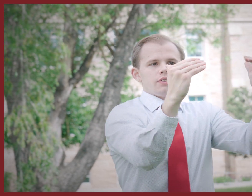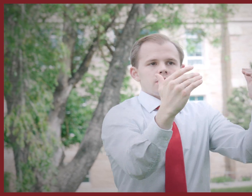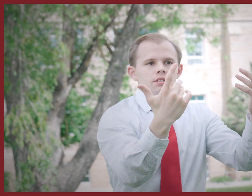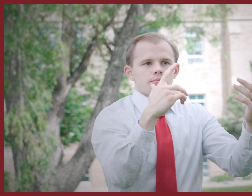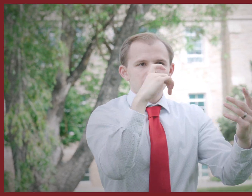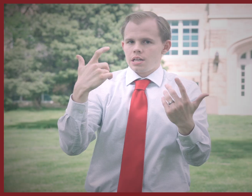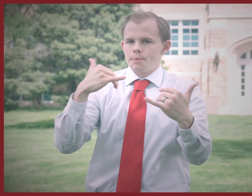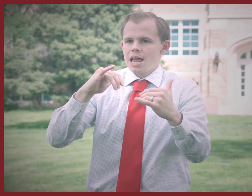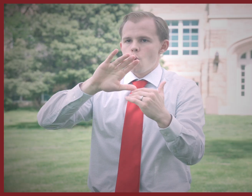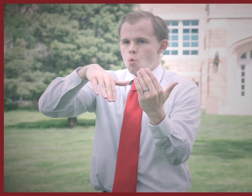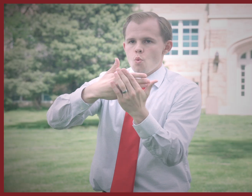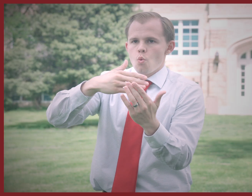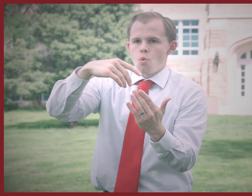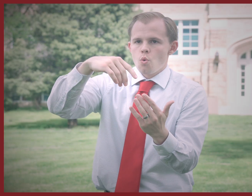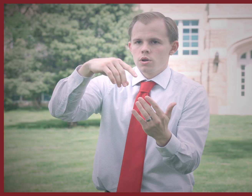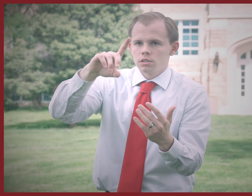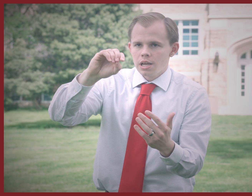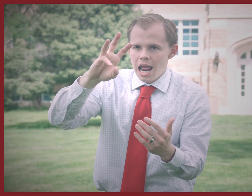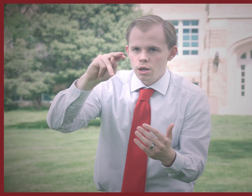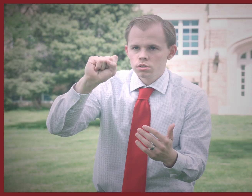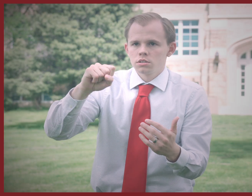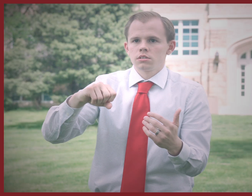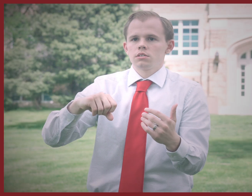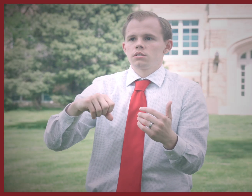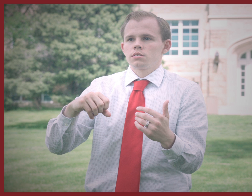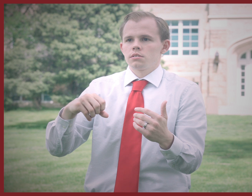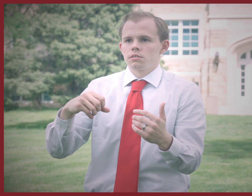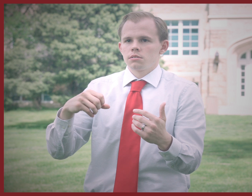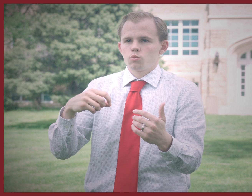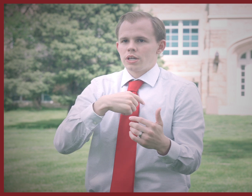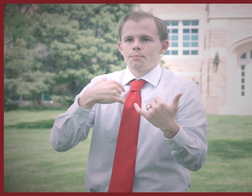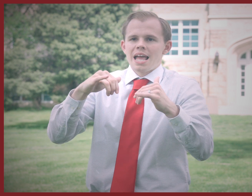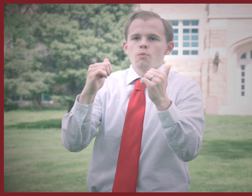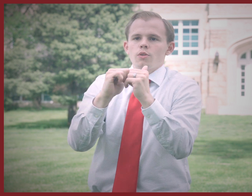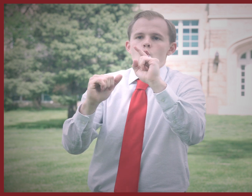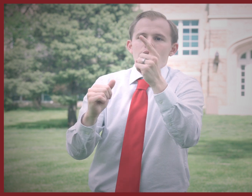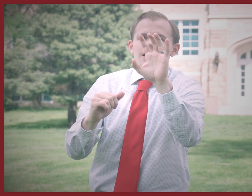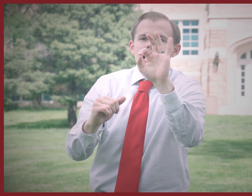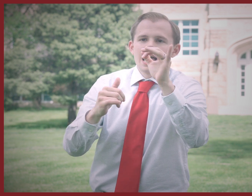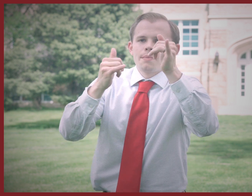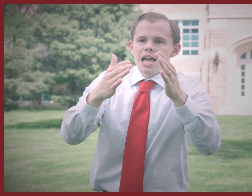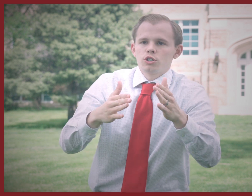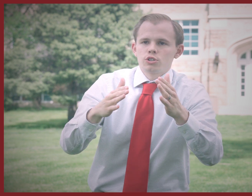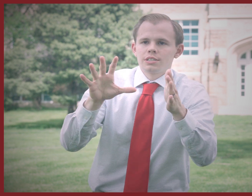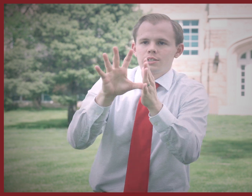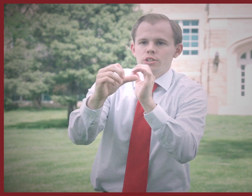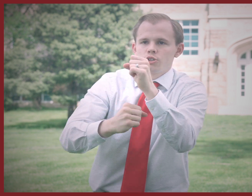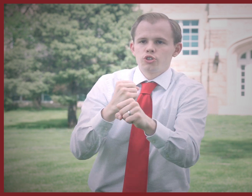jugar a nivel universitario y jugamos todos los downs. Jugamos con solo nueve jugadores en mi último año,